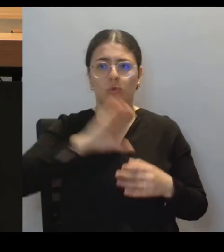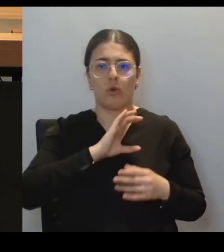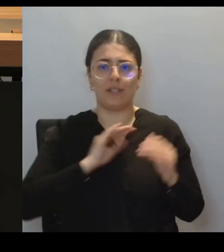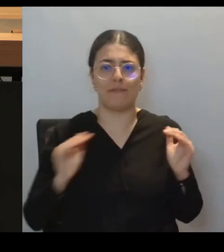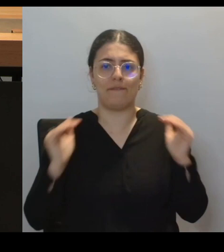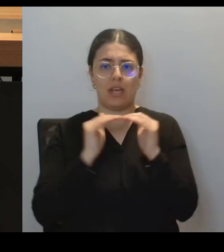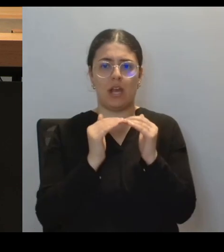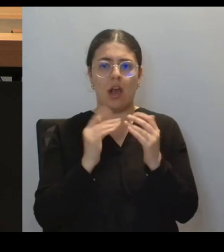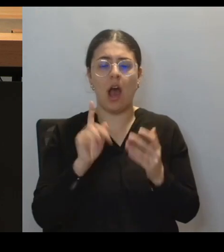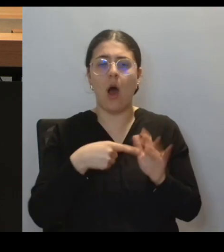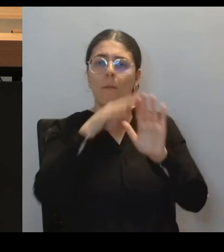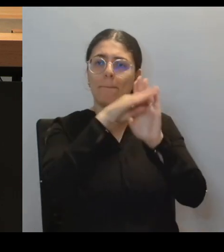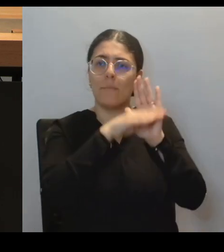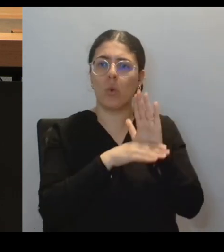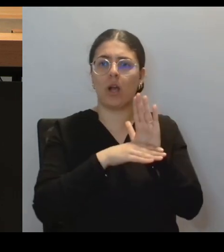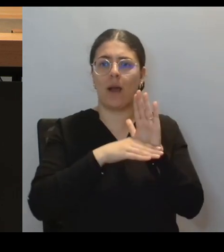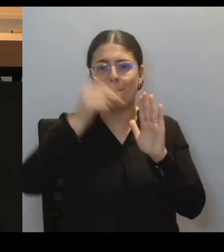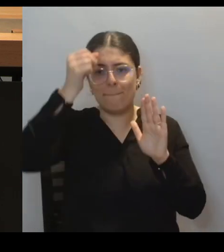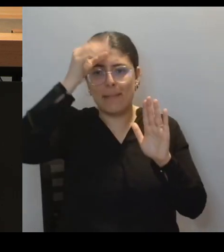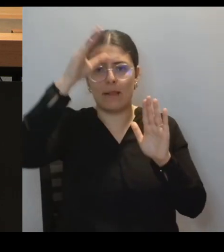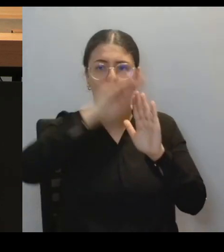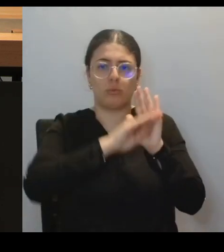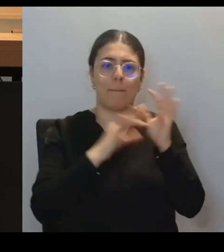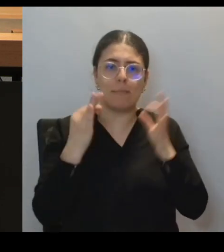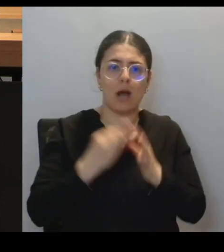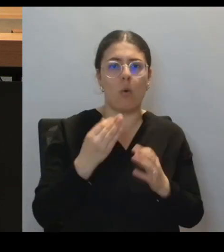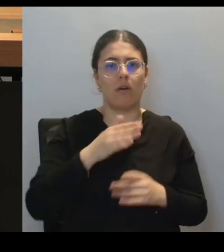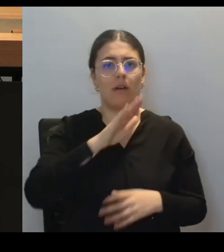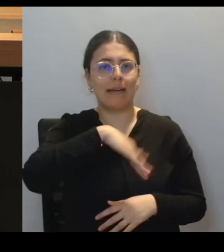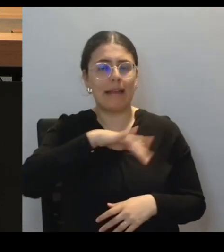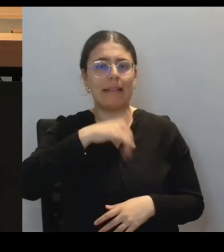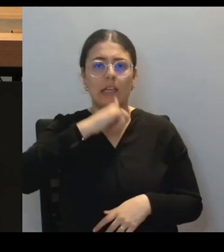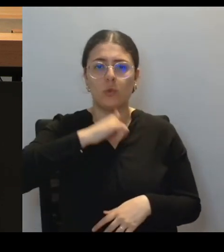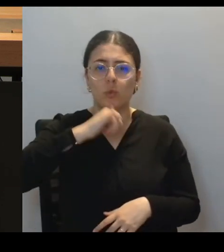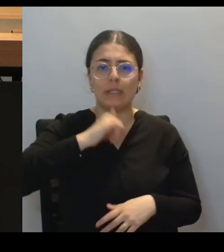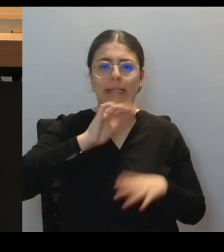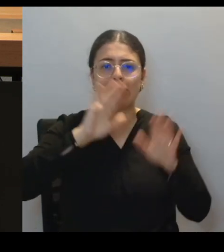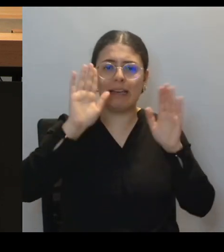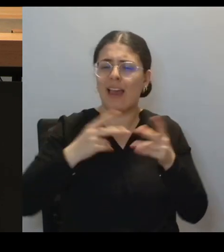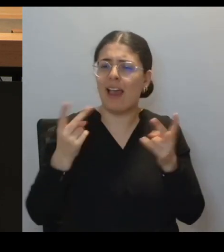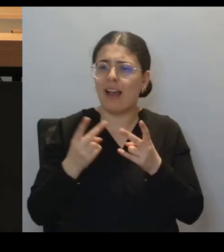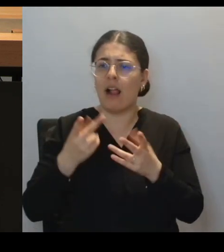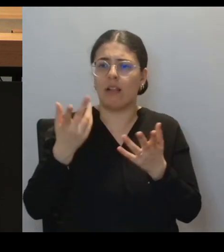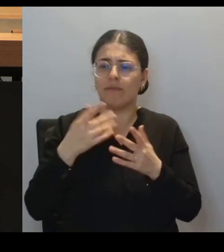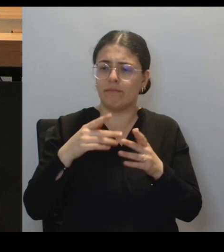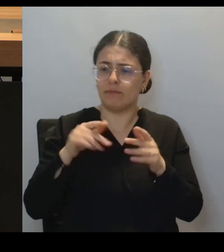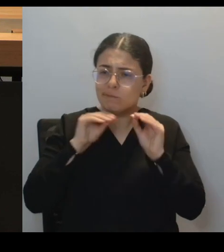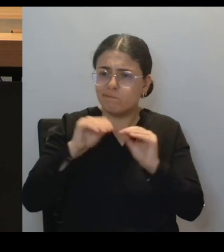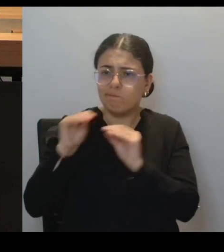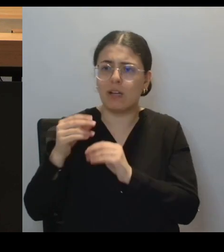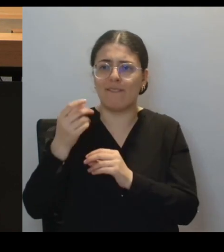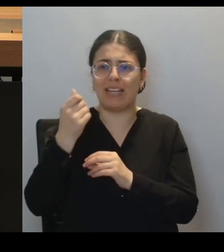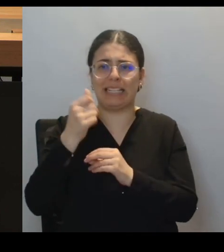über finanzielle Kompetenz aufklärt. Wir müssen Menschen stärken in ihrem eigenverantwortlichen Handeln.